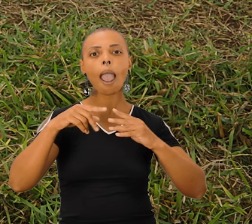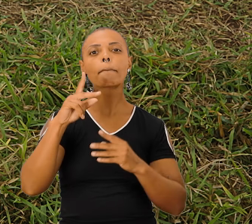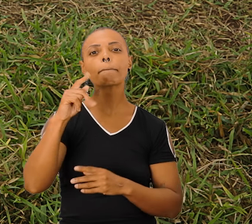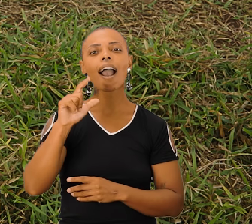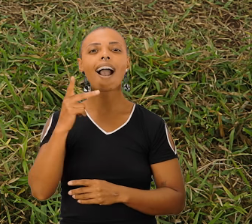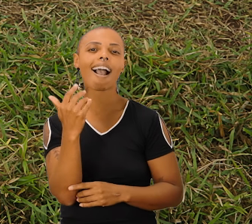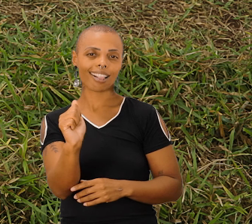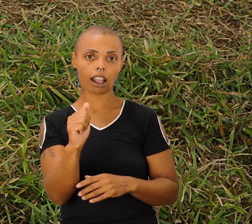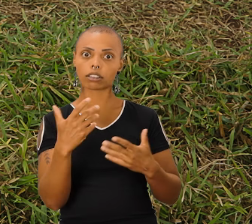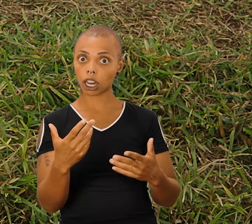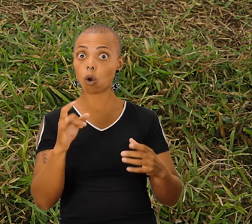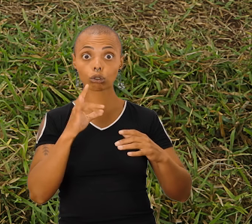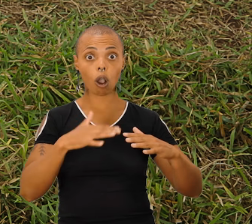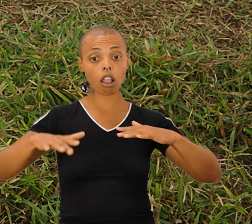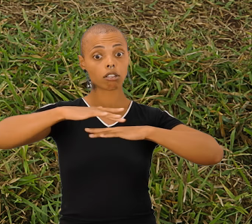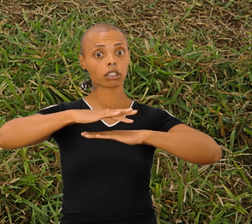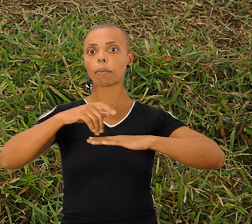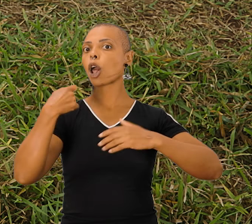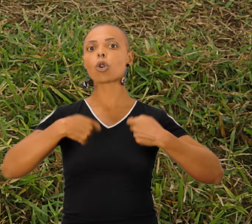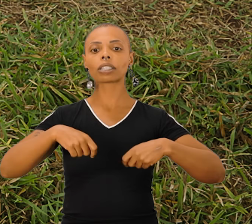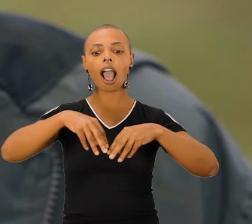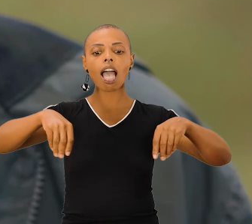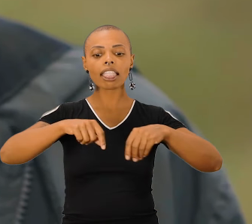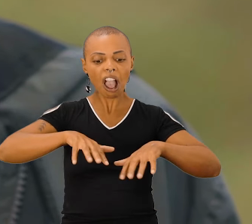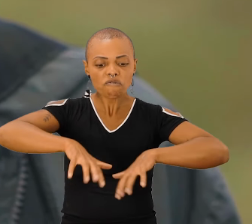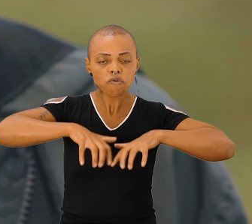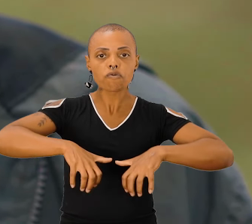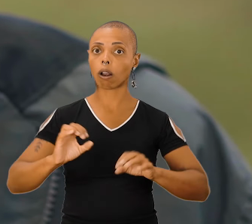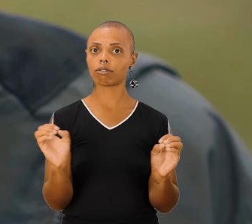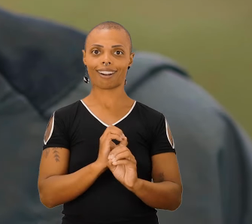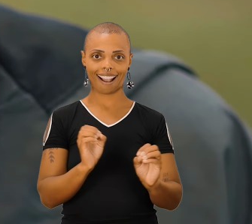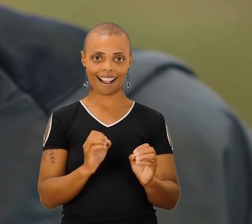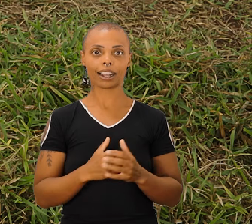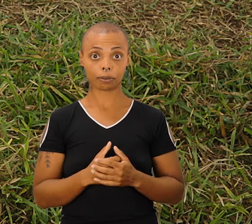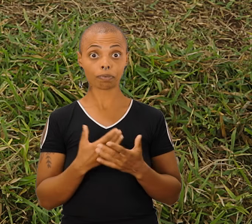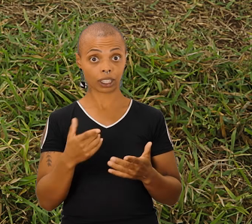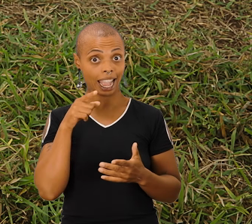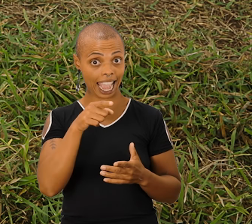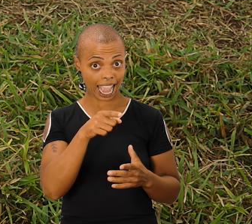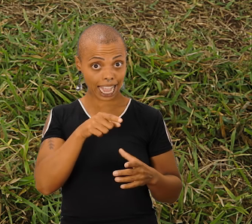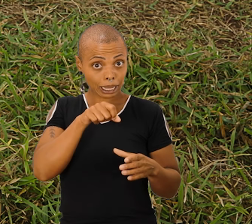eu não fico mexendo a terra, certo? O sistema de plantio direto é o sistema mais sustentável que existe.